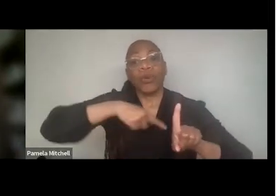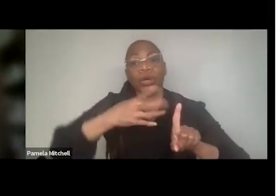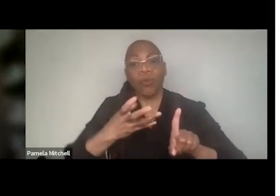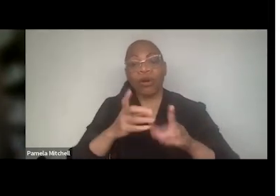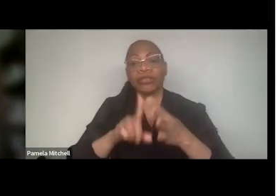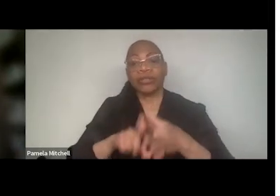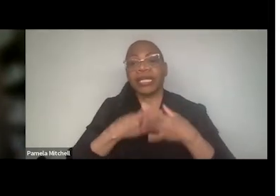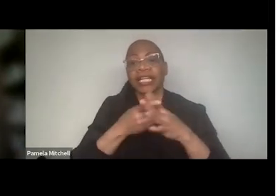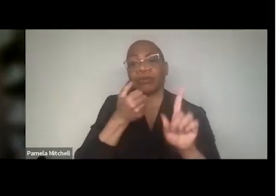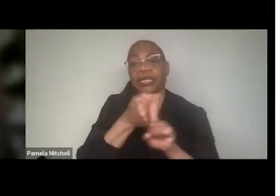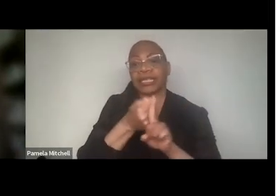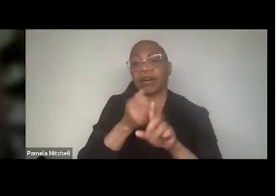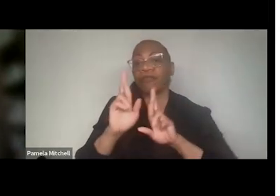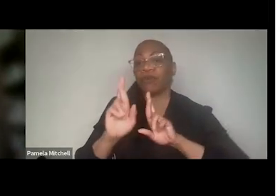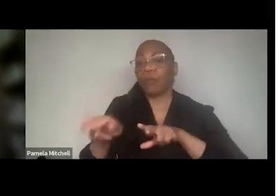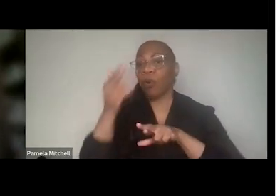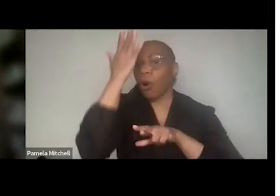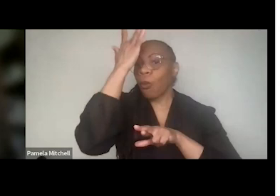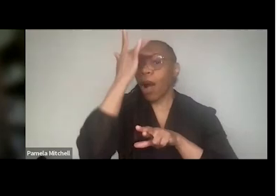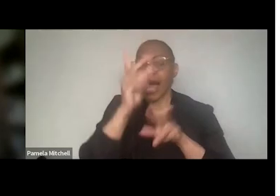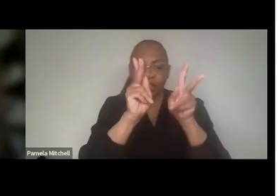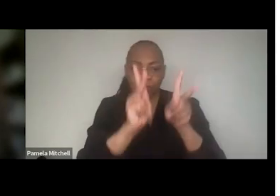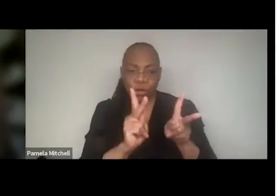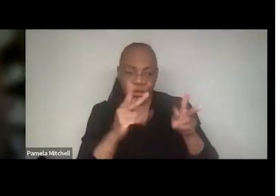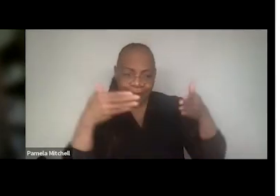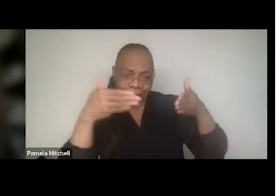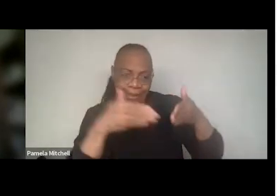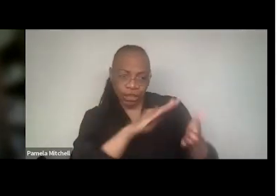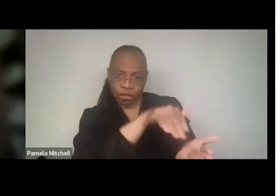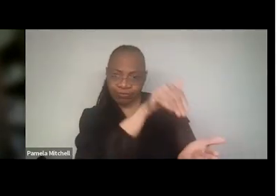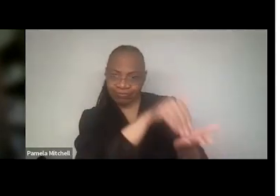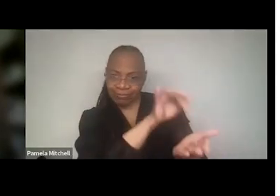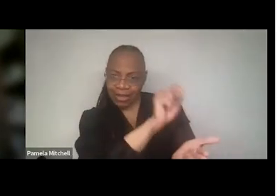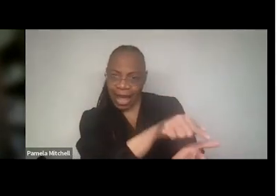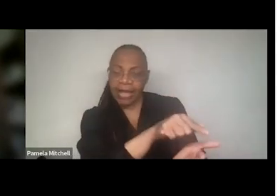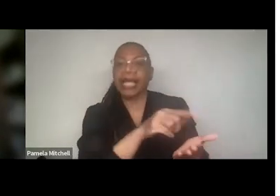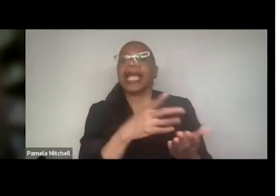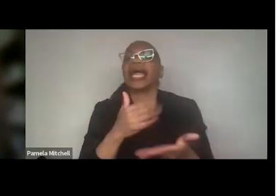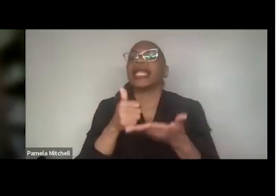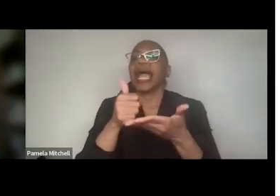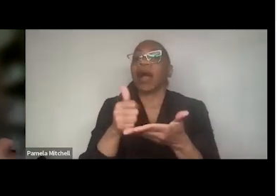Está centrado en la persona, ayuda a identificar cuáles son las prioridades y los principales desafíos tal como los experimenta la persona.